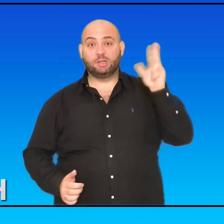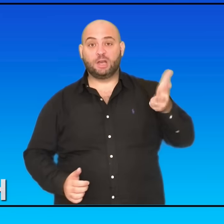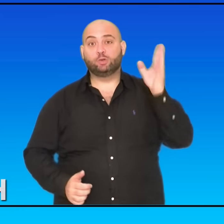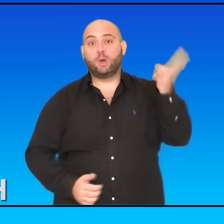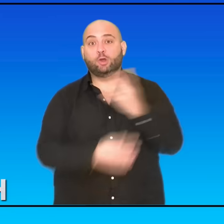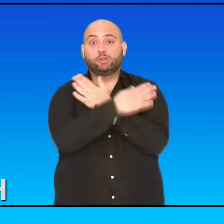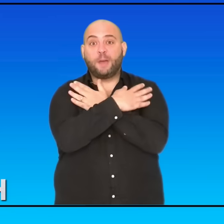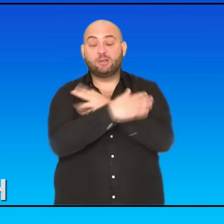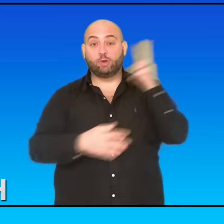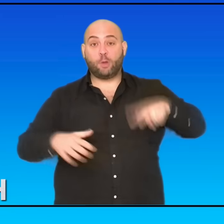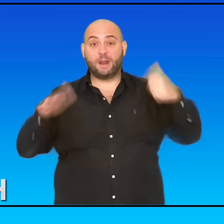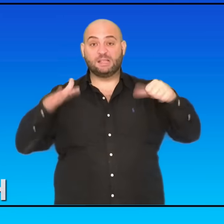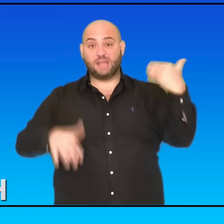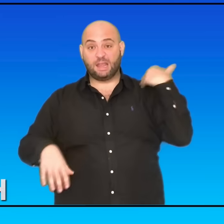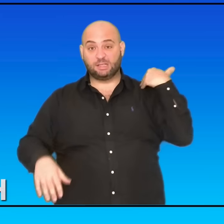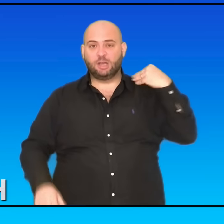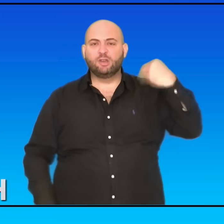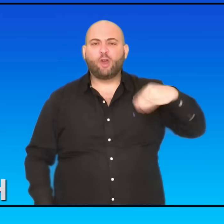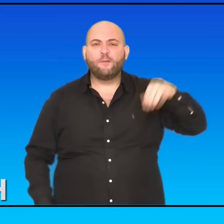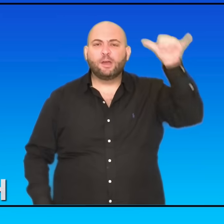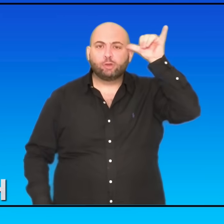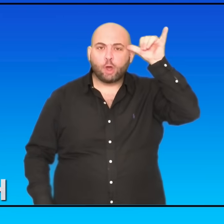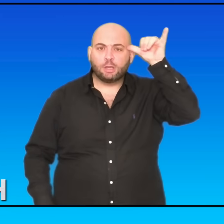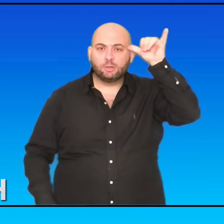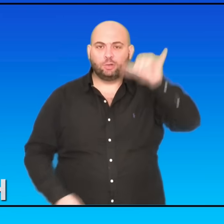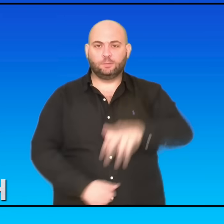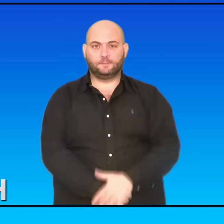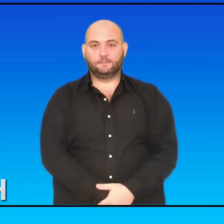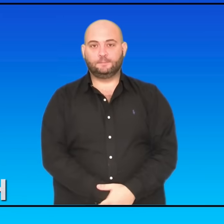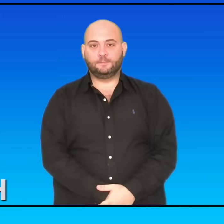nei giorni 12, 13 e 14 maggio 2016 a Torino.